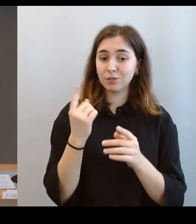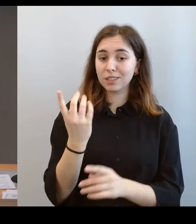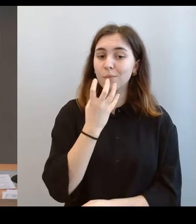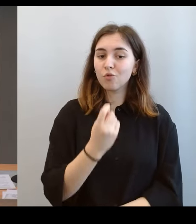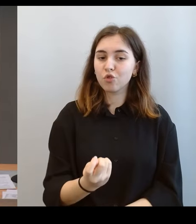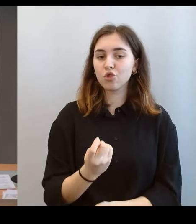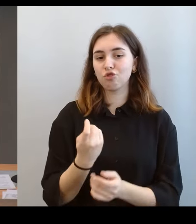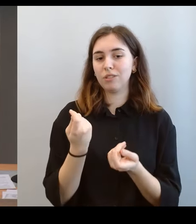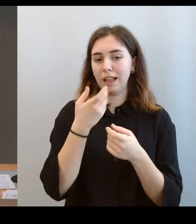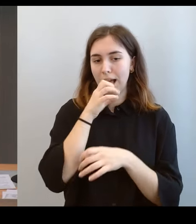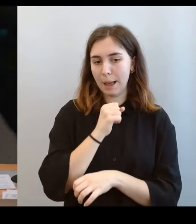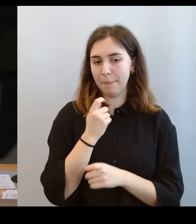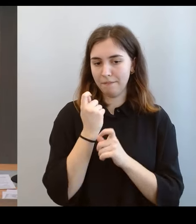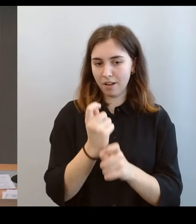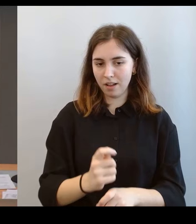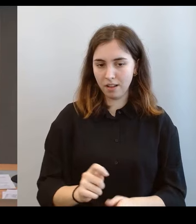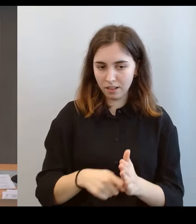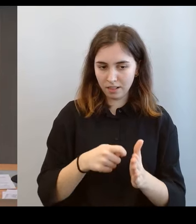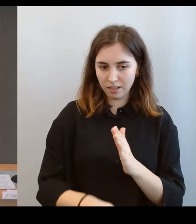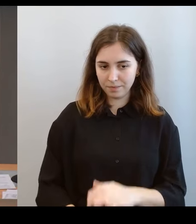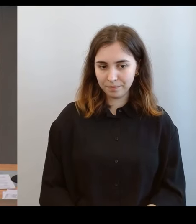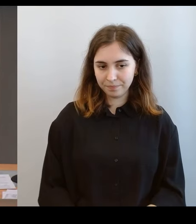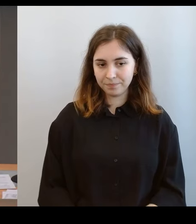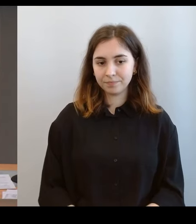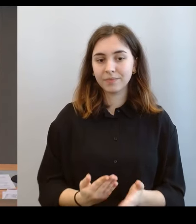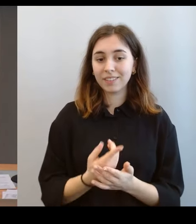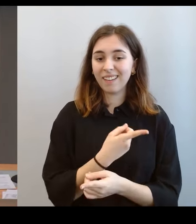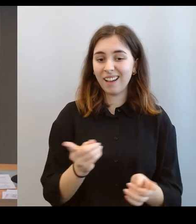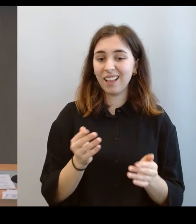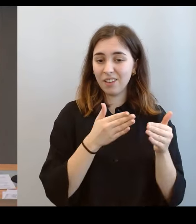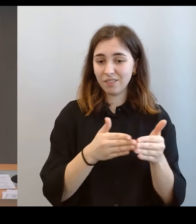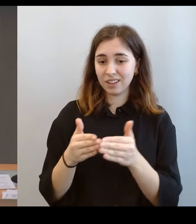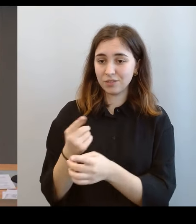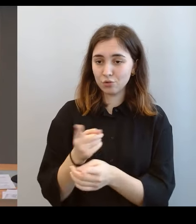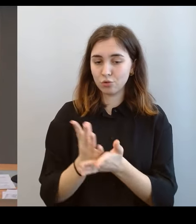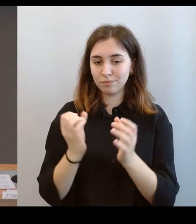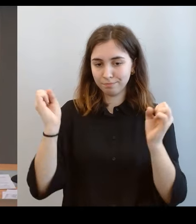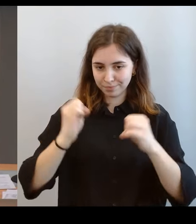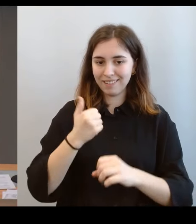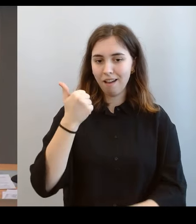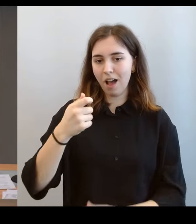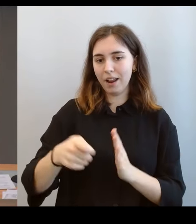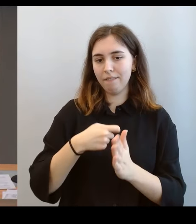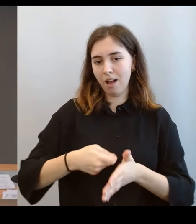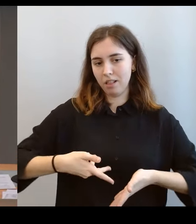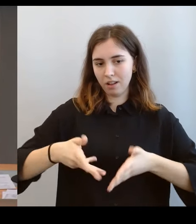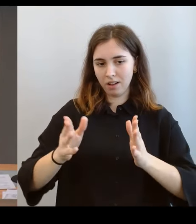vereinbart, diese Wahlen in einem Wahlgang durchzuführen. Sie erhalten sieben Stimmzettel in verschiedenen Farben.